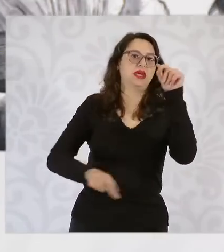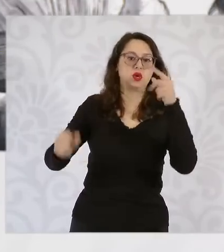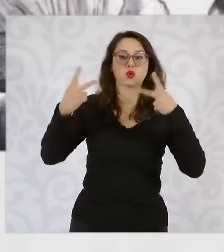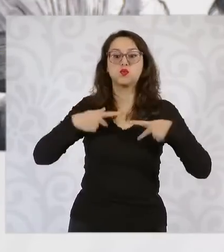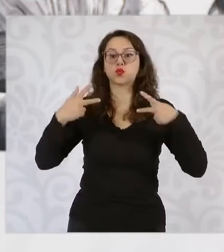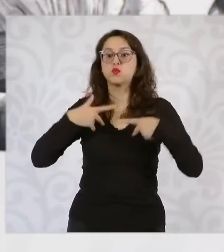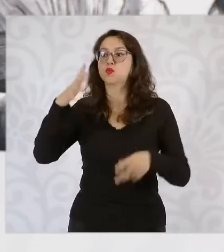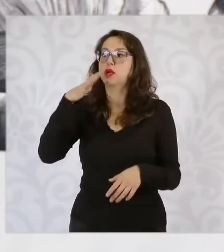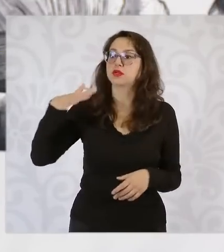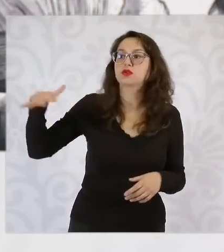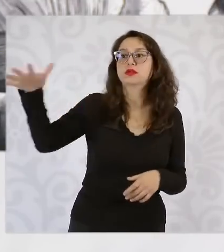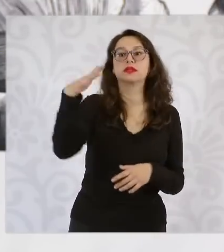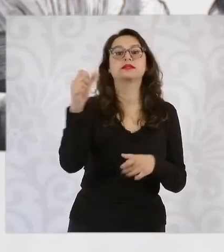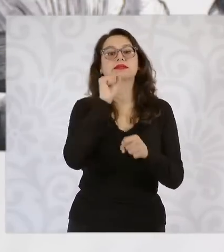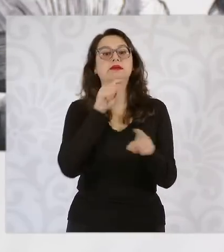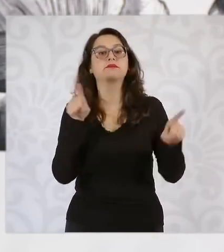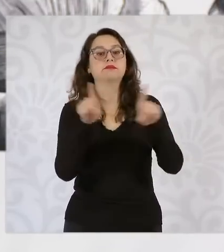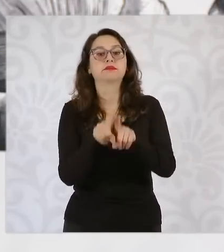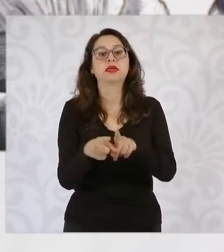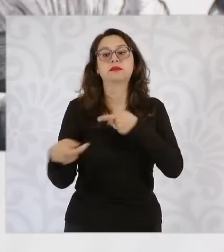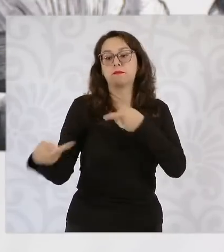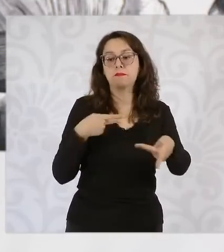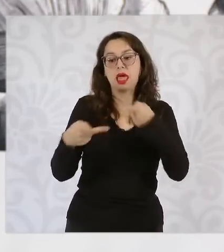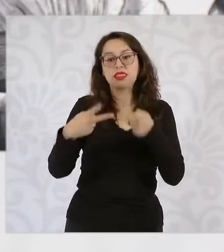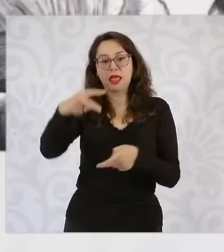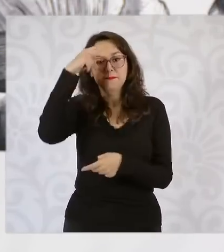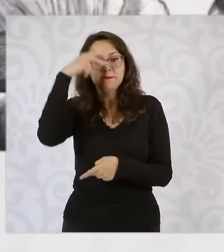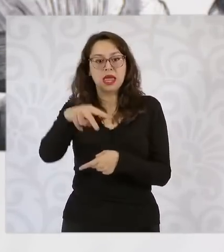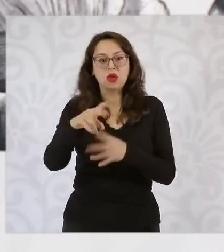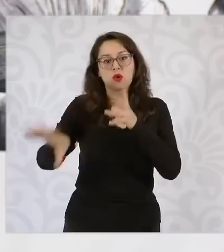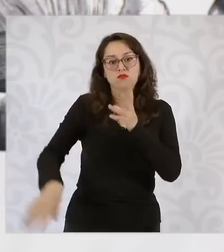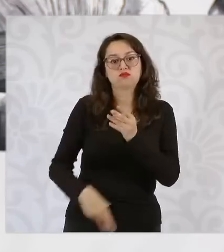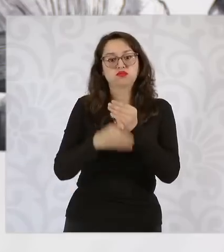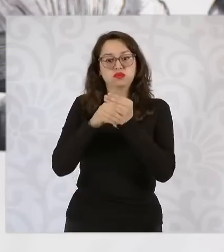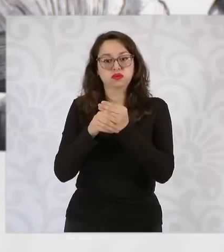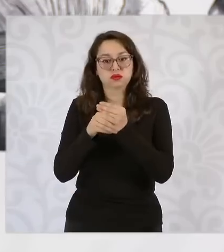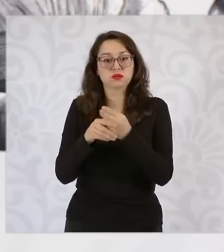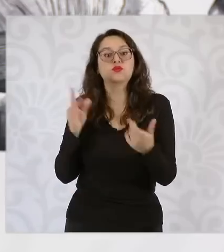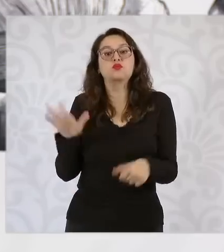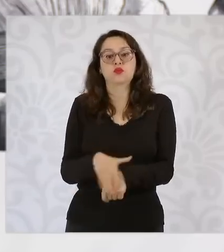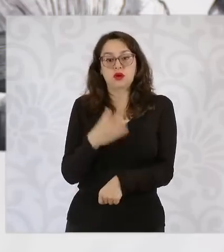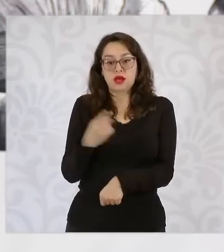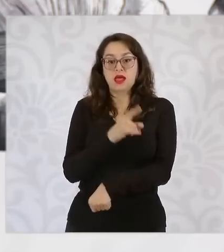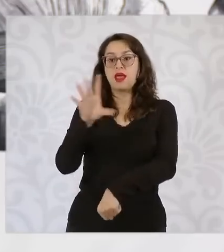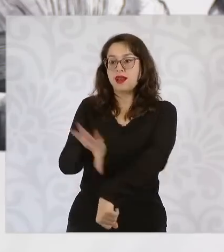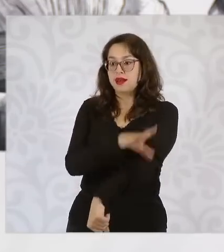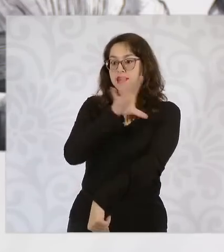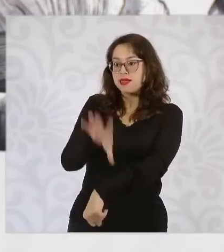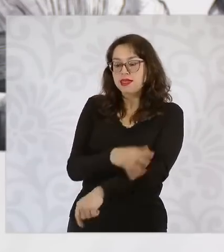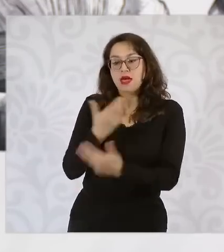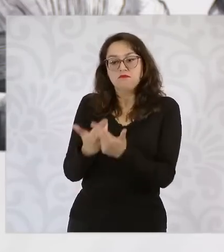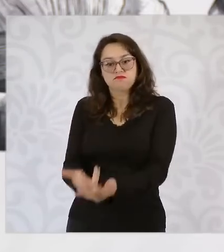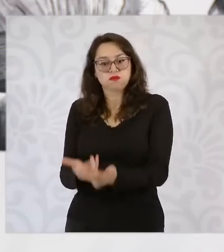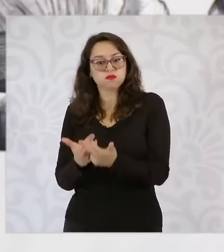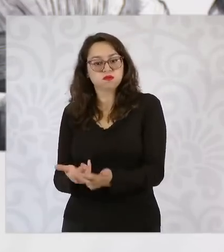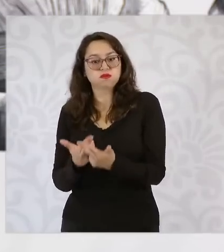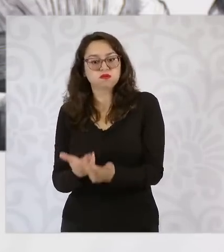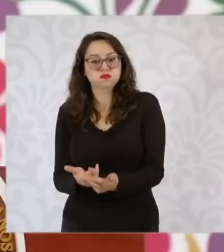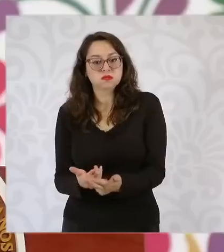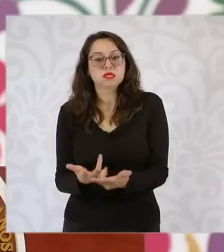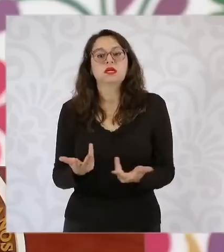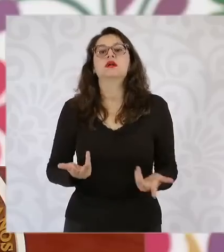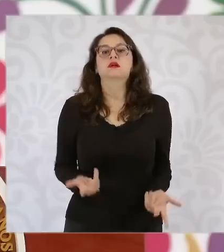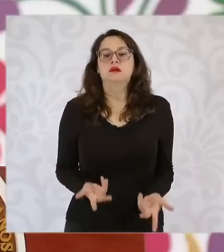México porque va a haber disponibilidad de energía va disponibilidad de la transmisión hay